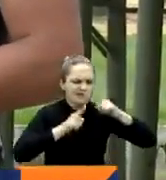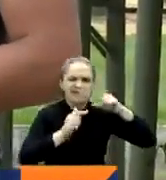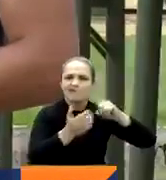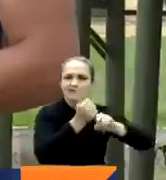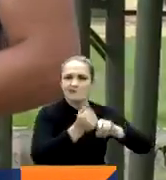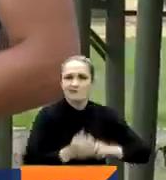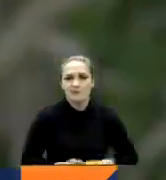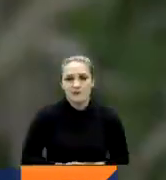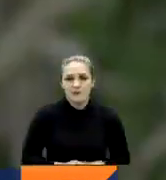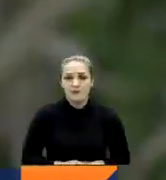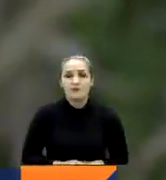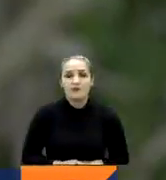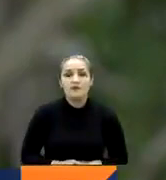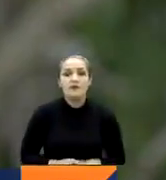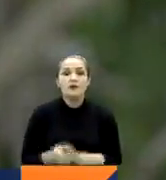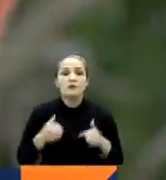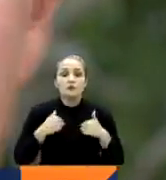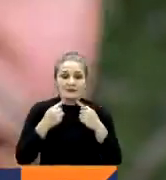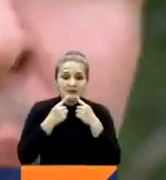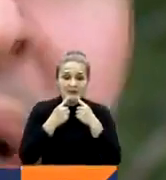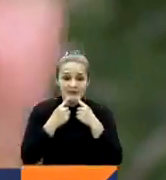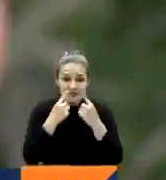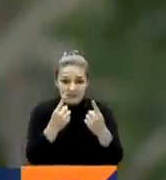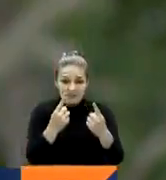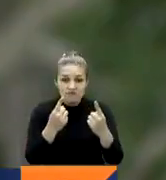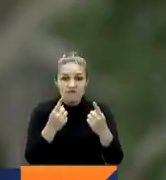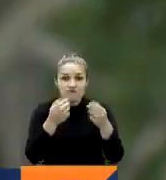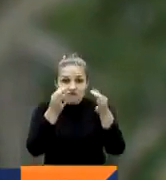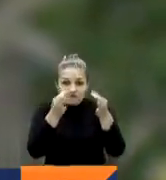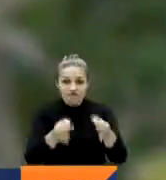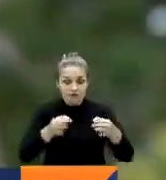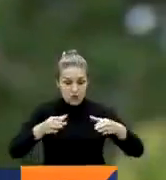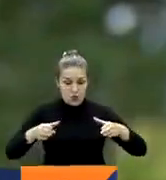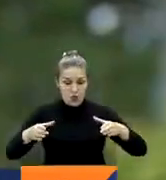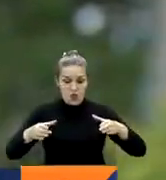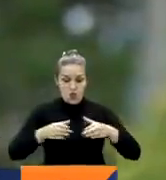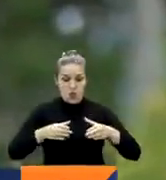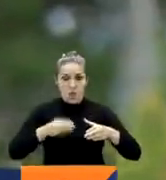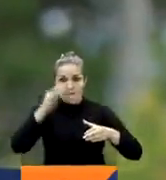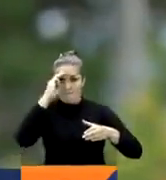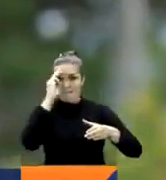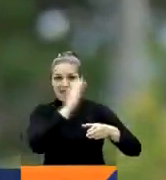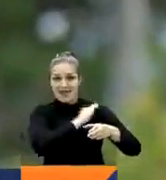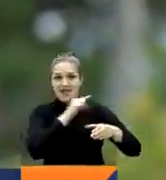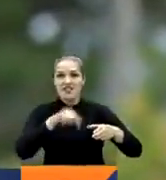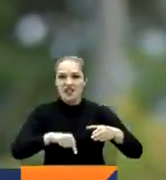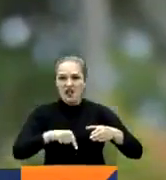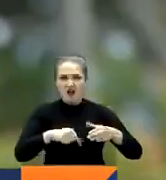INGRESó A LOS 16 AñOS PERO EN LA PISTA DE LA VIDA